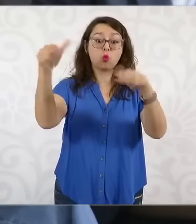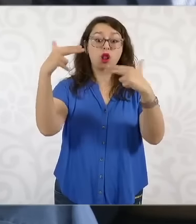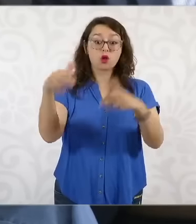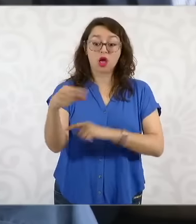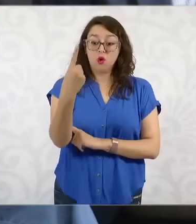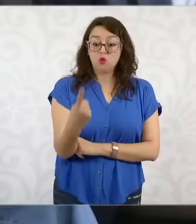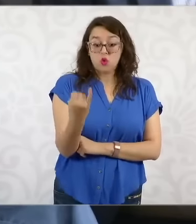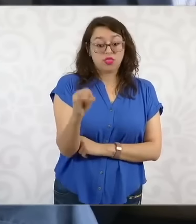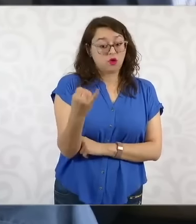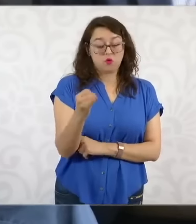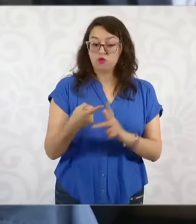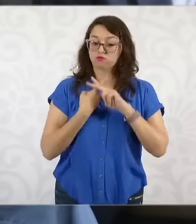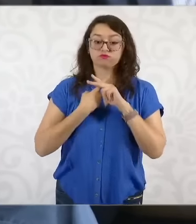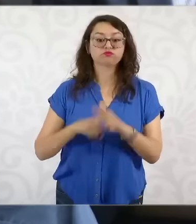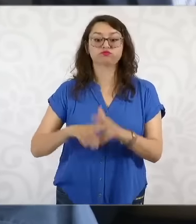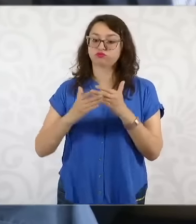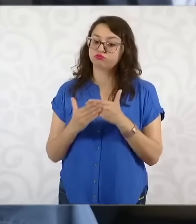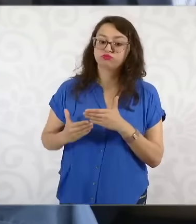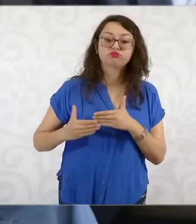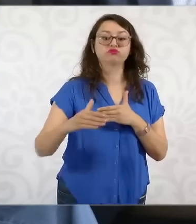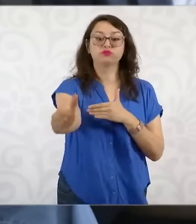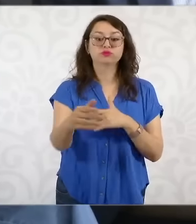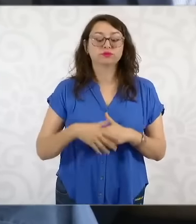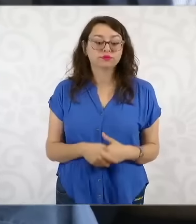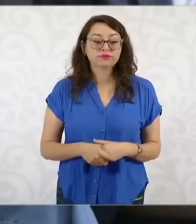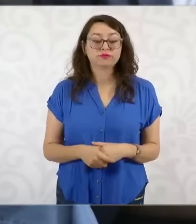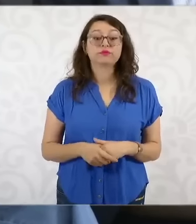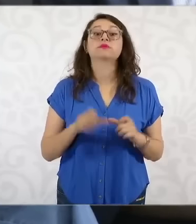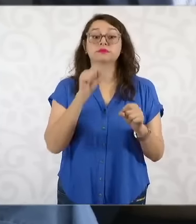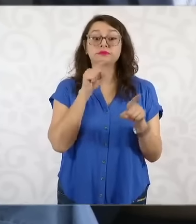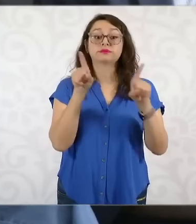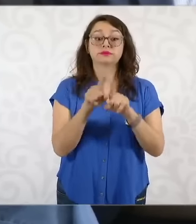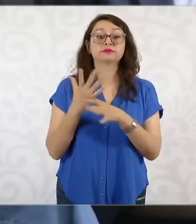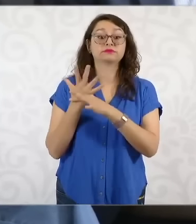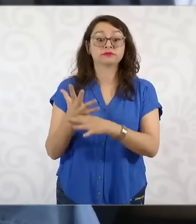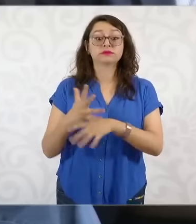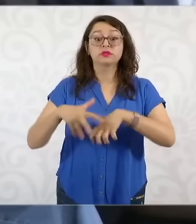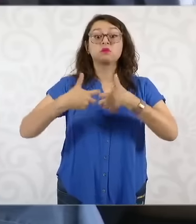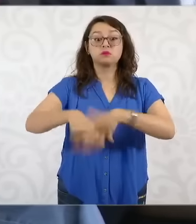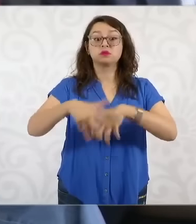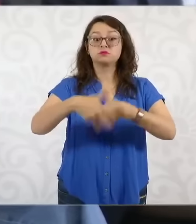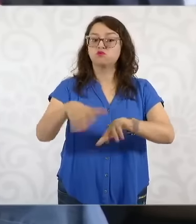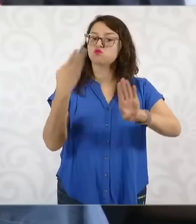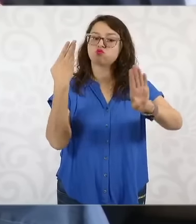junio y también anunciaron que se van a llevar a cabo manifestaciones para bloquear en sobre